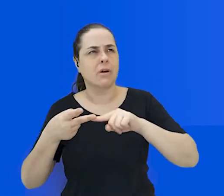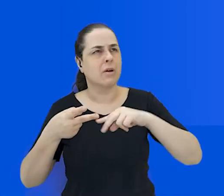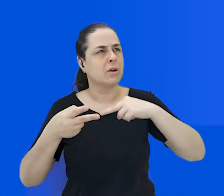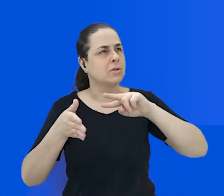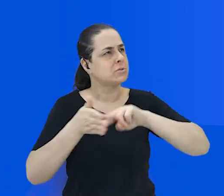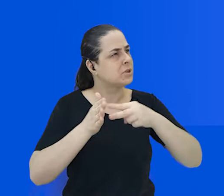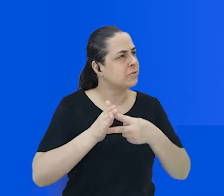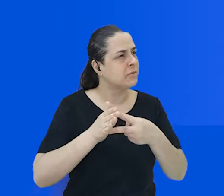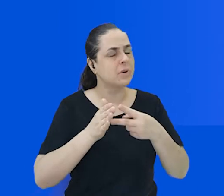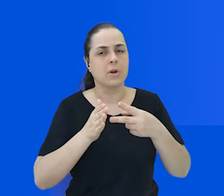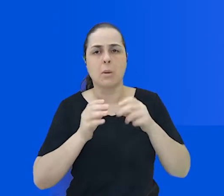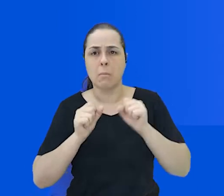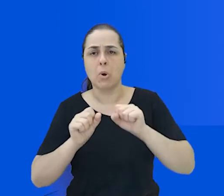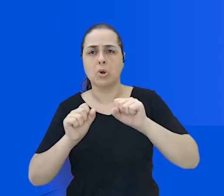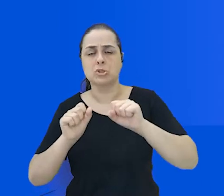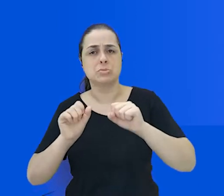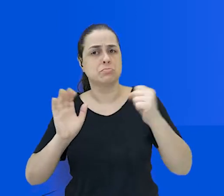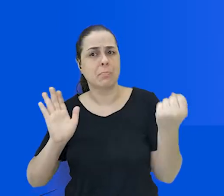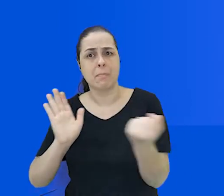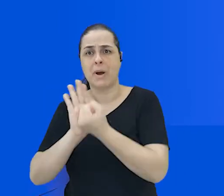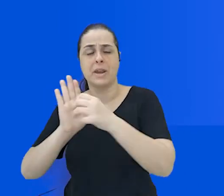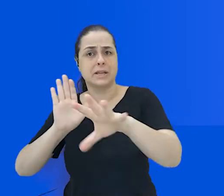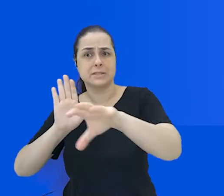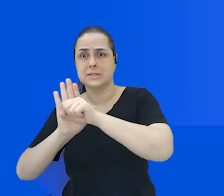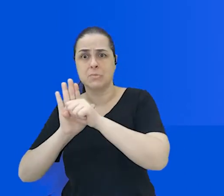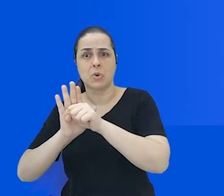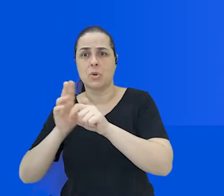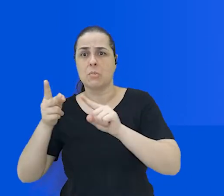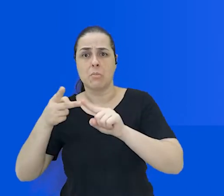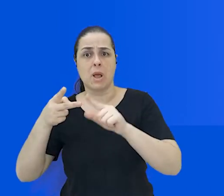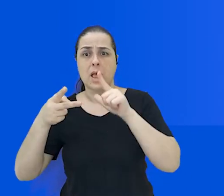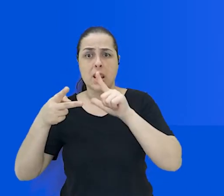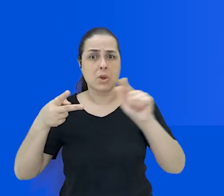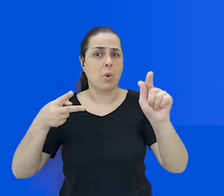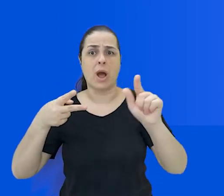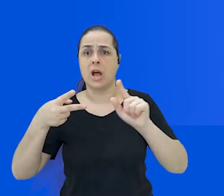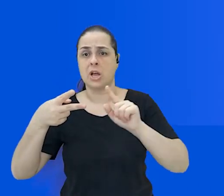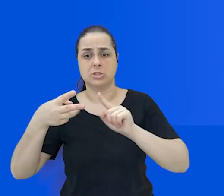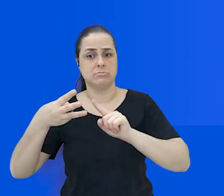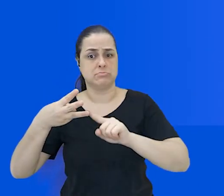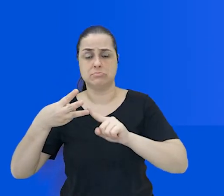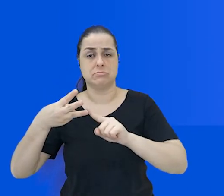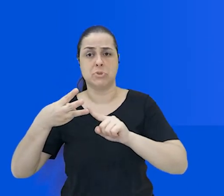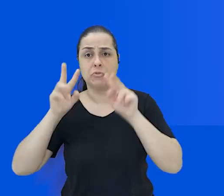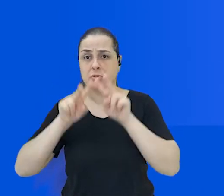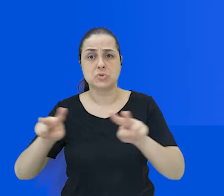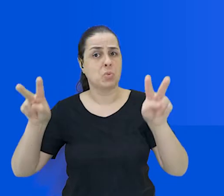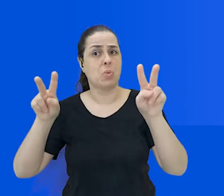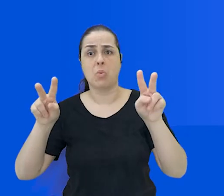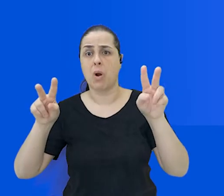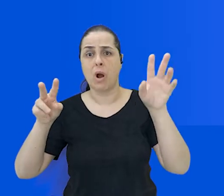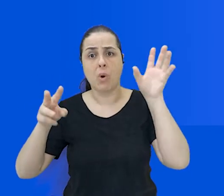e aí pode ser pela linguagem, pode ser pelo visual, pelo auditivo. Para cada um de nós